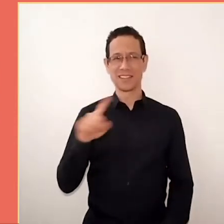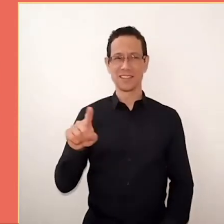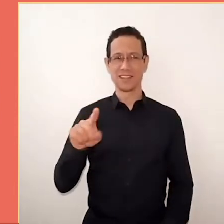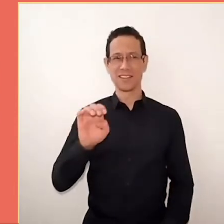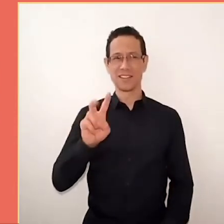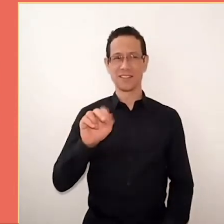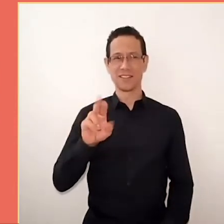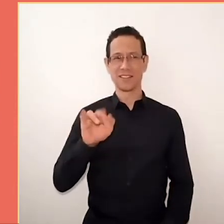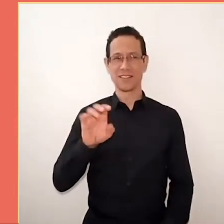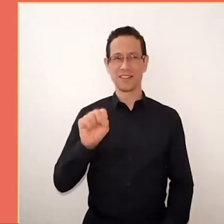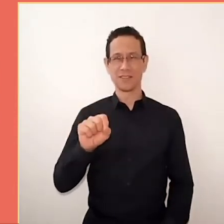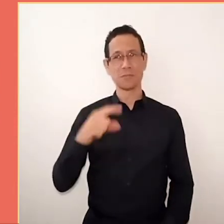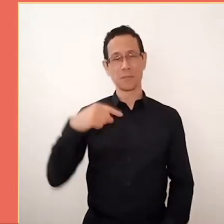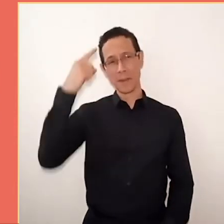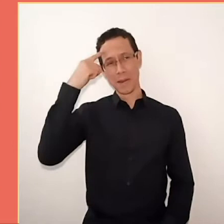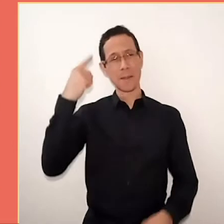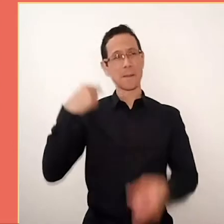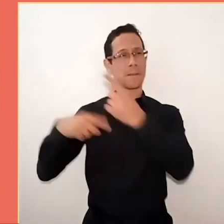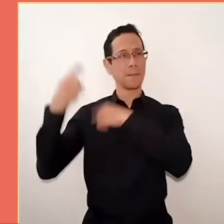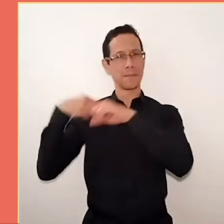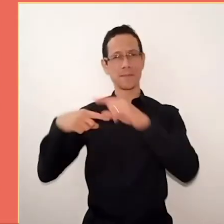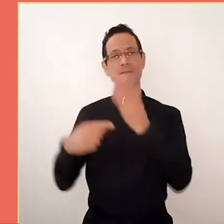porque ele tem toda relação, todos os 3 estão relacionados,